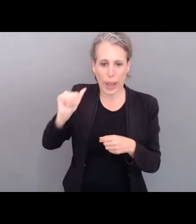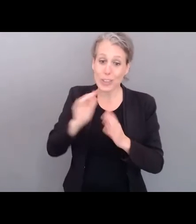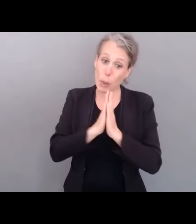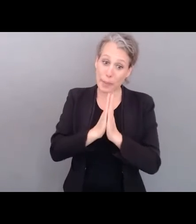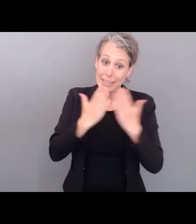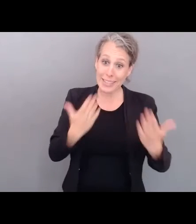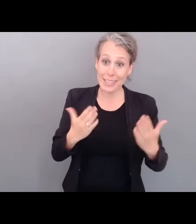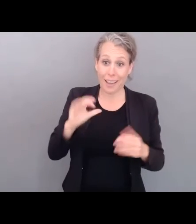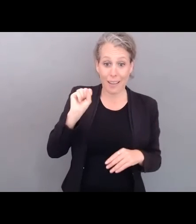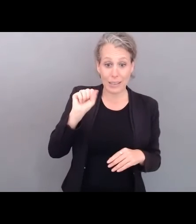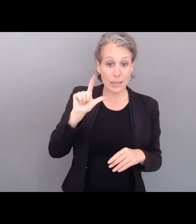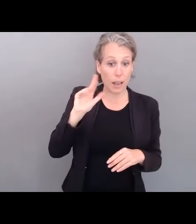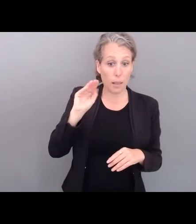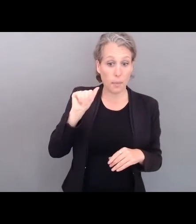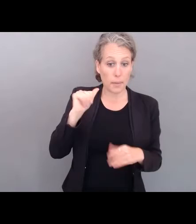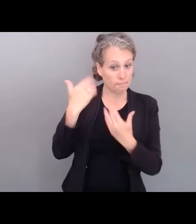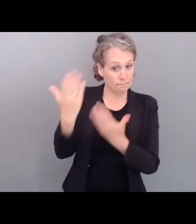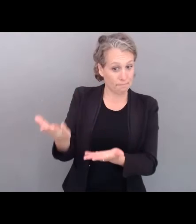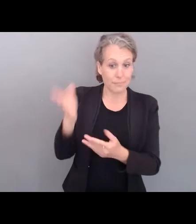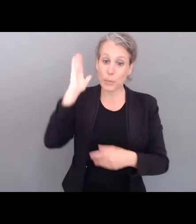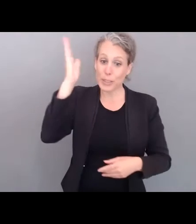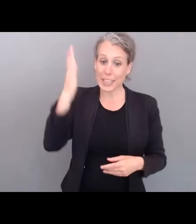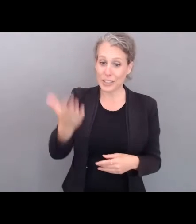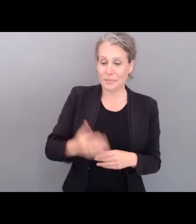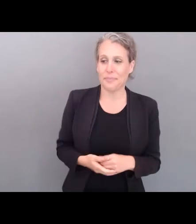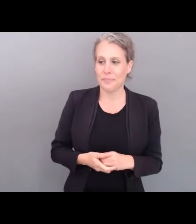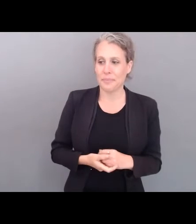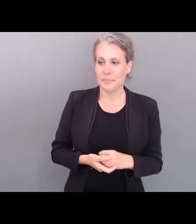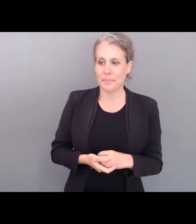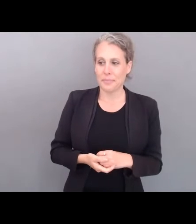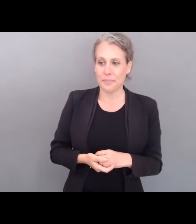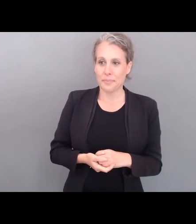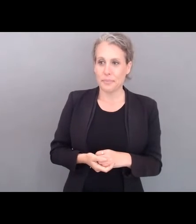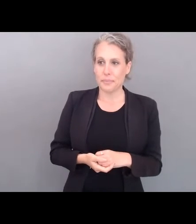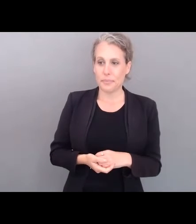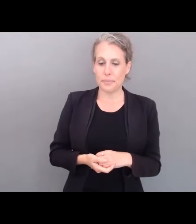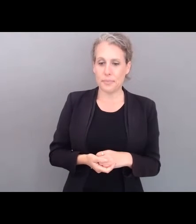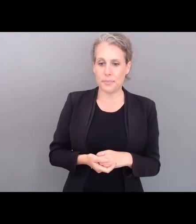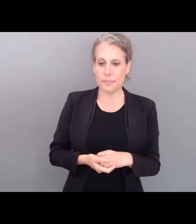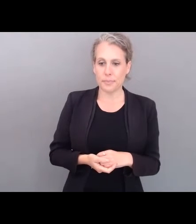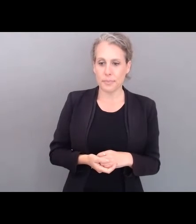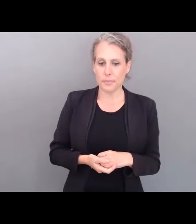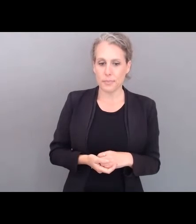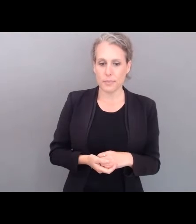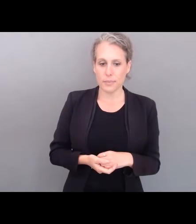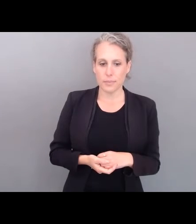más tarde en la sesión de preguntas y respuestas, así que Salma, por favor, da la palabra.